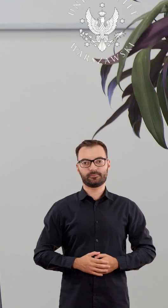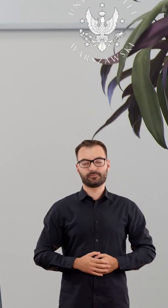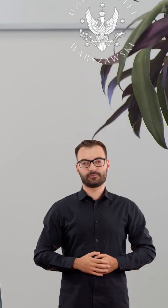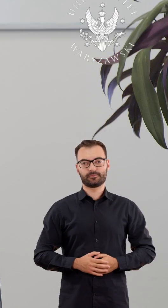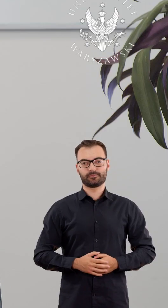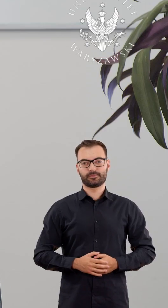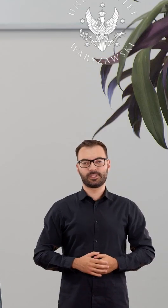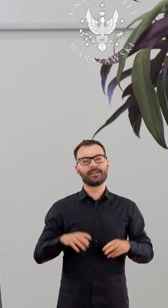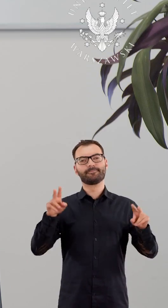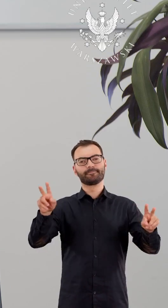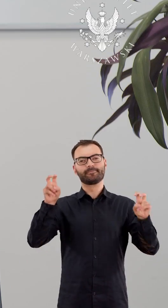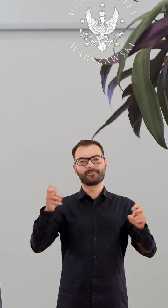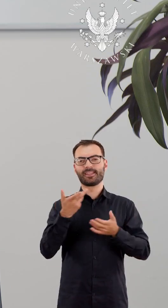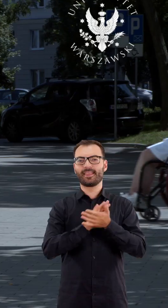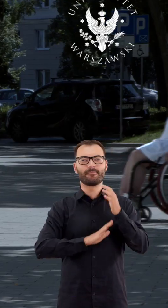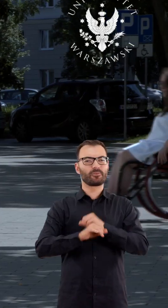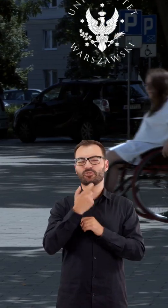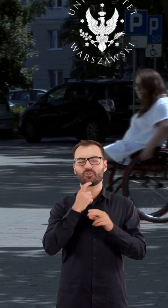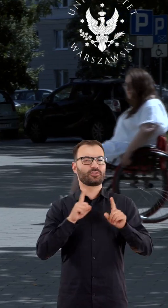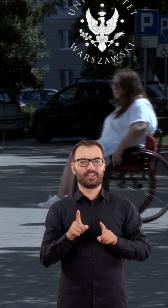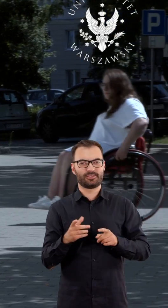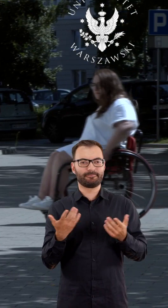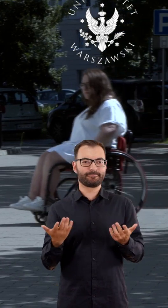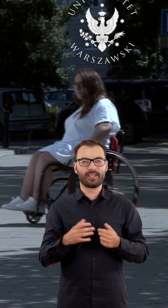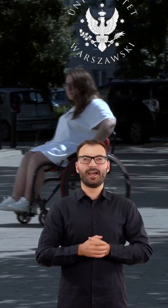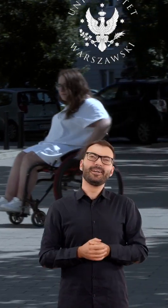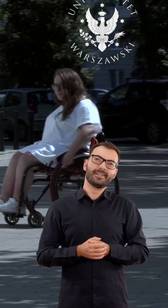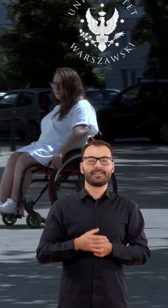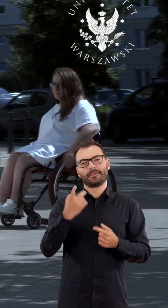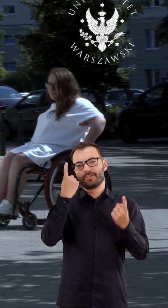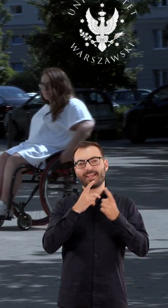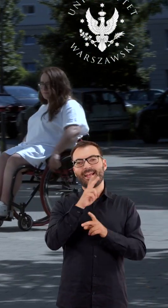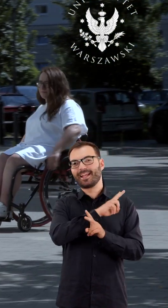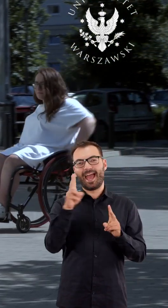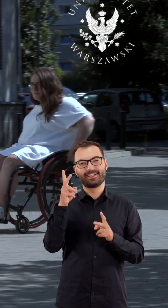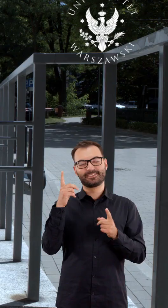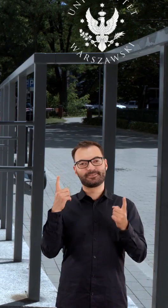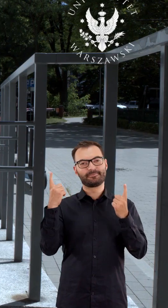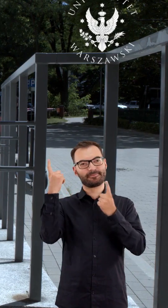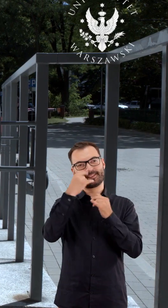Czym jest dla nas niepełnosprawność? Myślę, że na to pytanie każdy z nas odpowiedziałby indywidualnie,